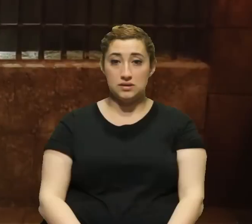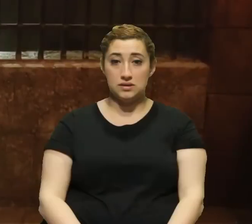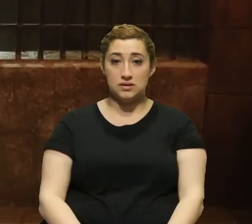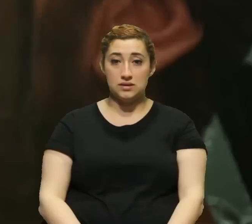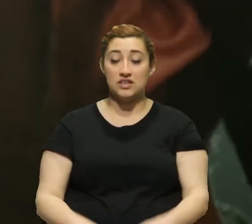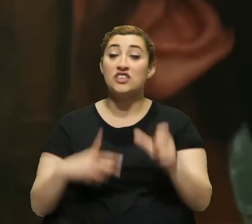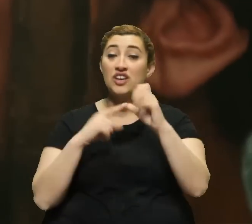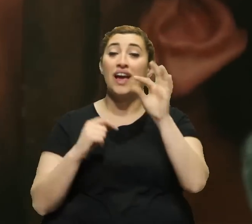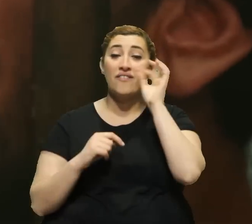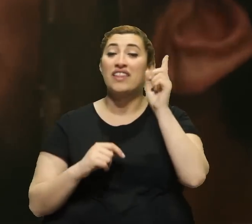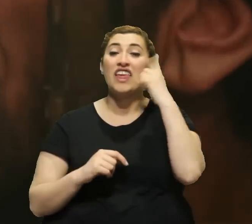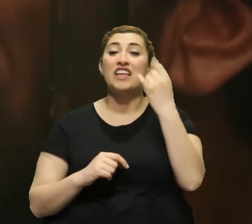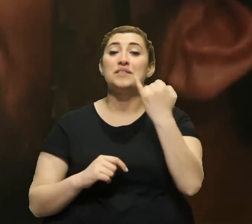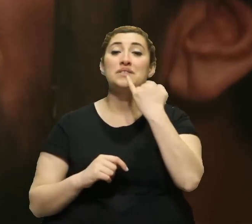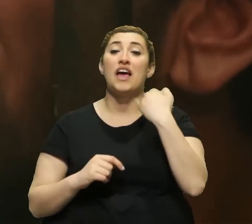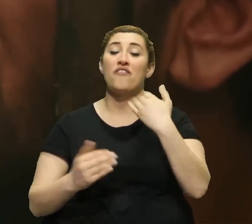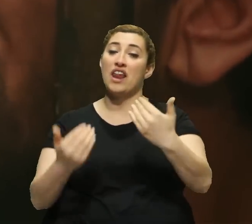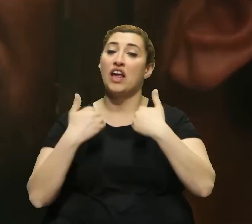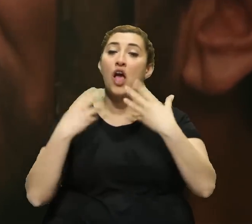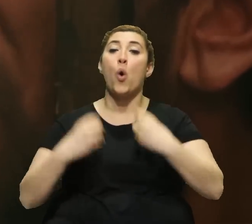Şeyh Efendi yalnızca ziyaretimize gelsin zindancı.